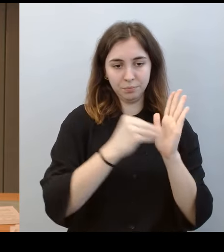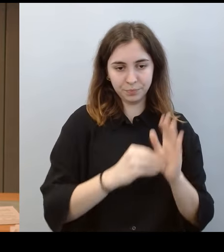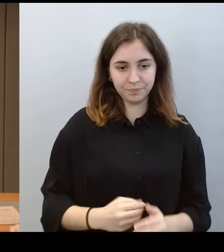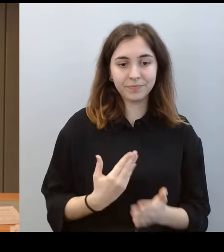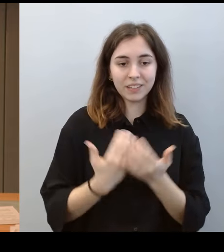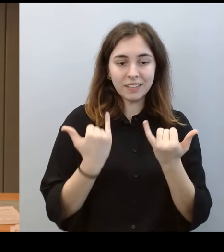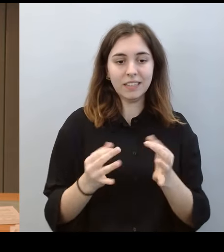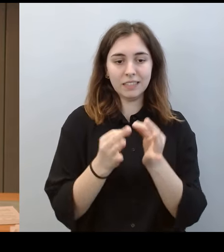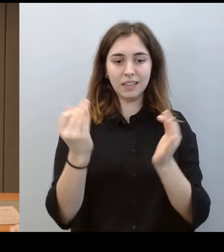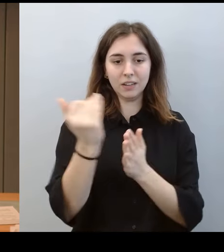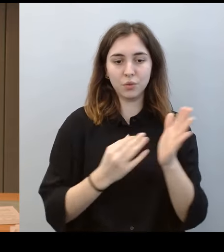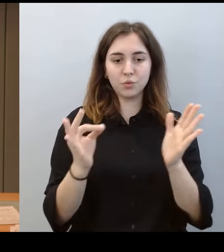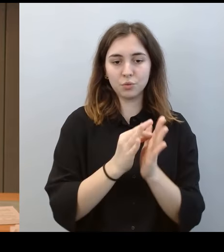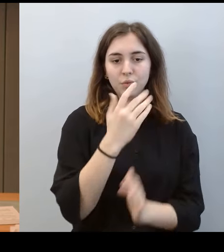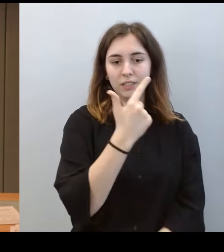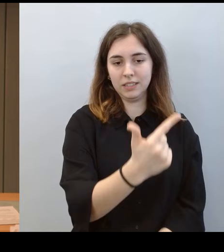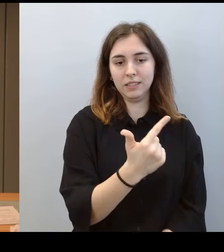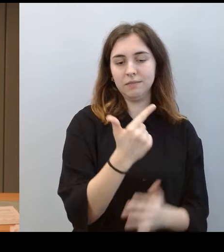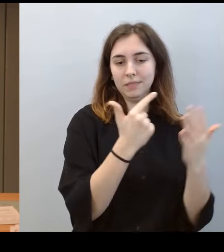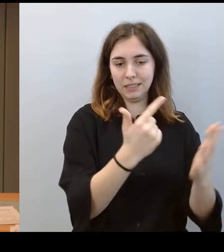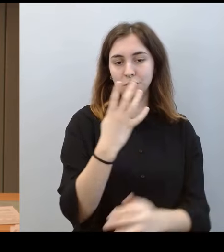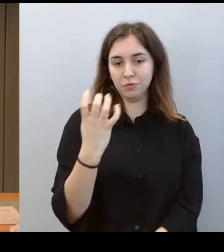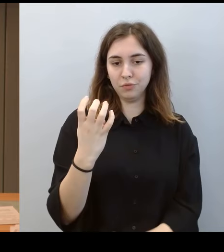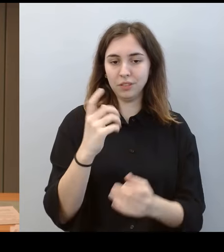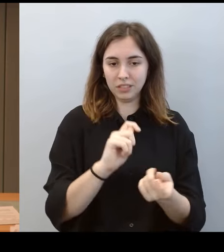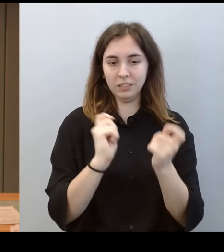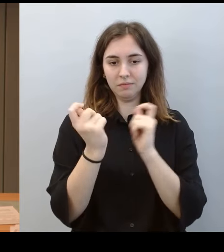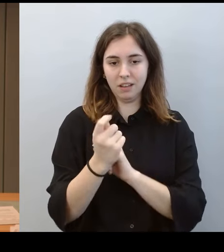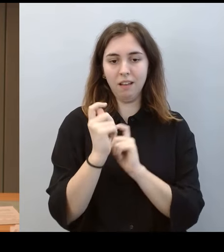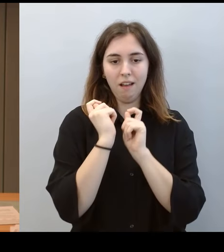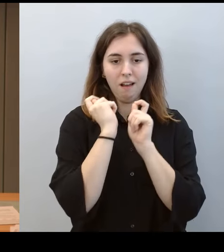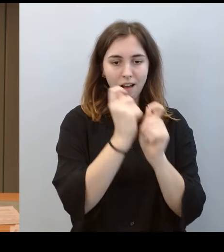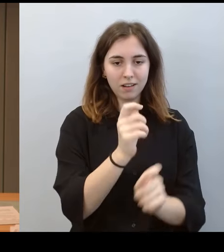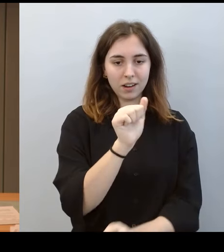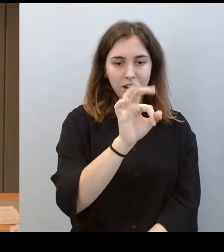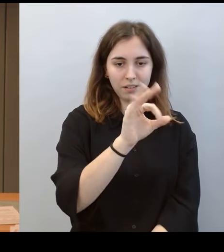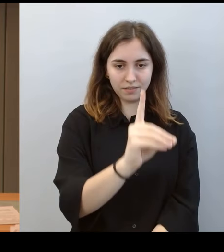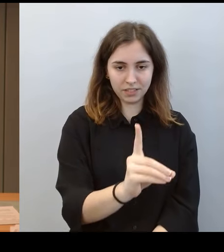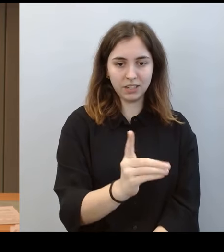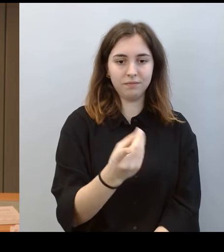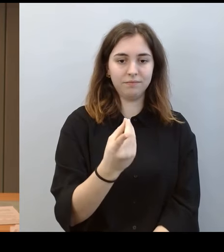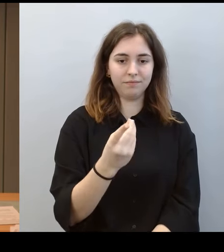Überflüssige Umweltzone abschaffen. In der Beratung beginnt die AfD-Fraktion. Und hier der Abgeordnete Wiedenhaupt